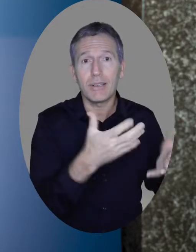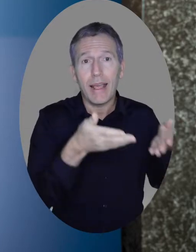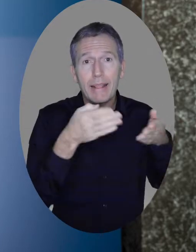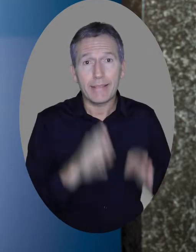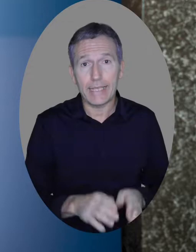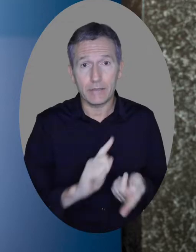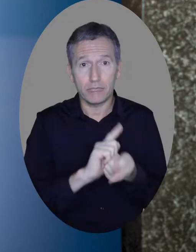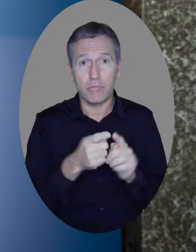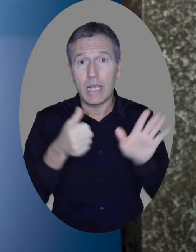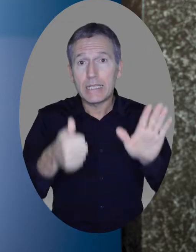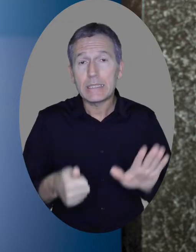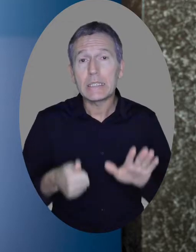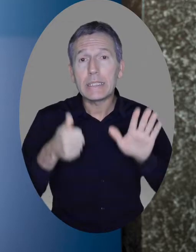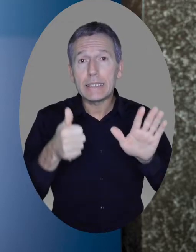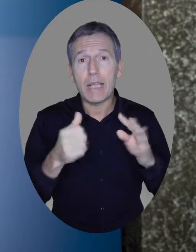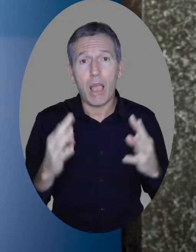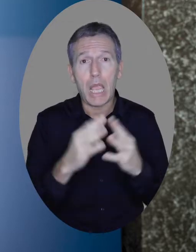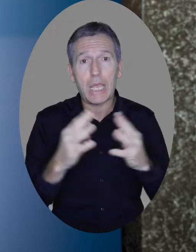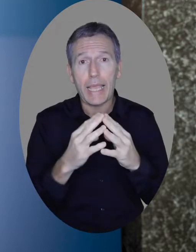c'est aussi pour sa propre personne et pour sa propre gloire militaire.